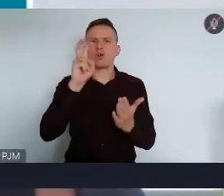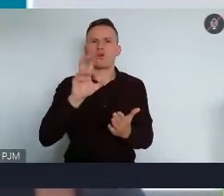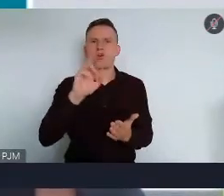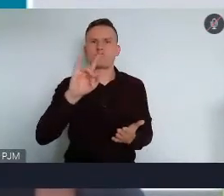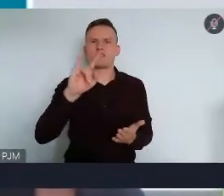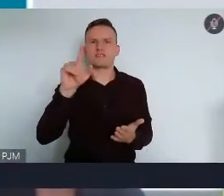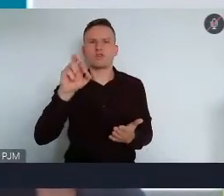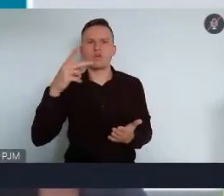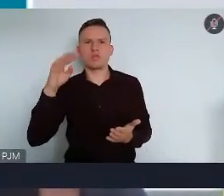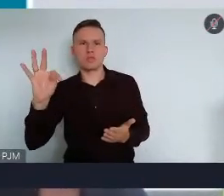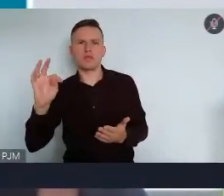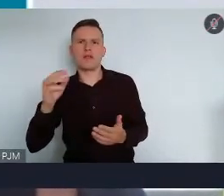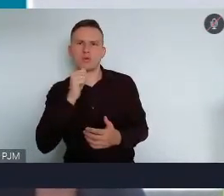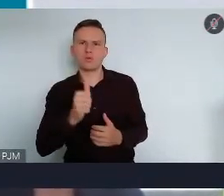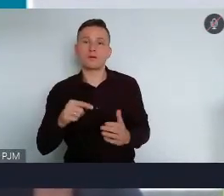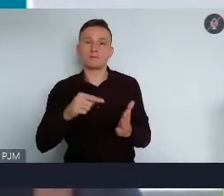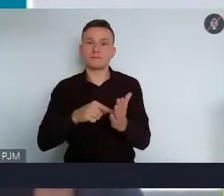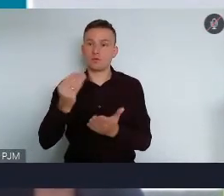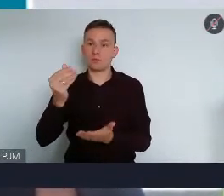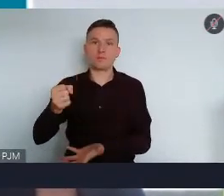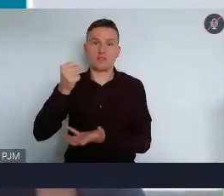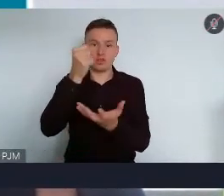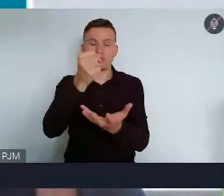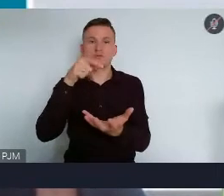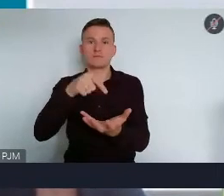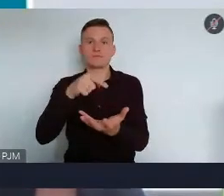które wymiernie mają wspierać uczestników misji